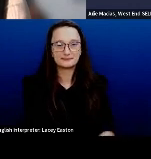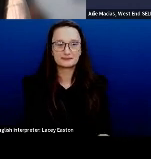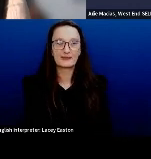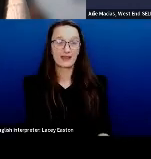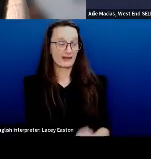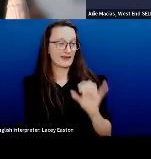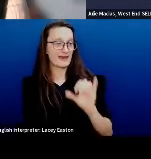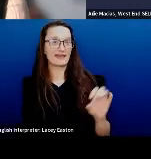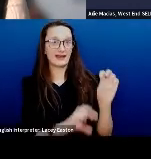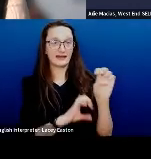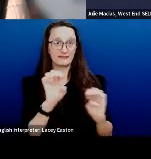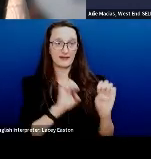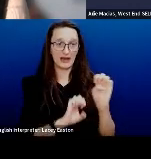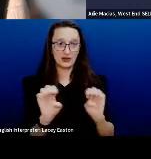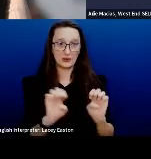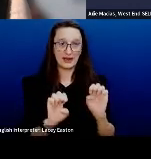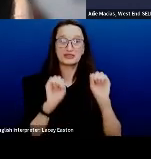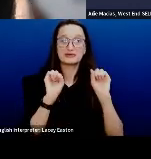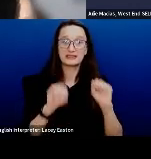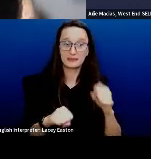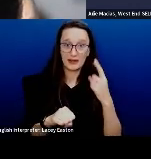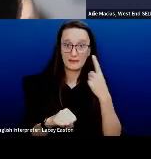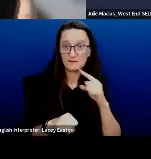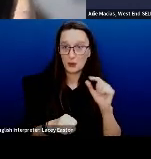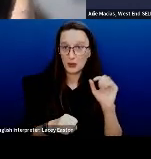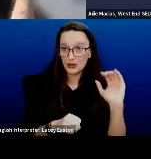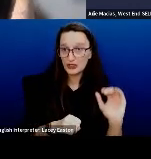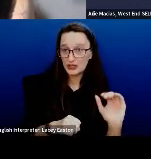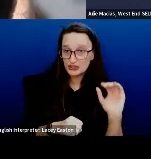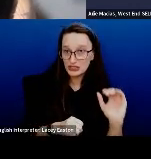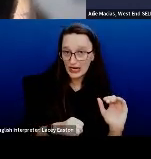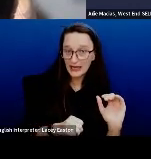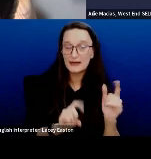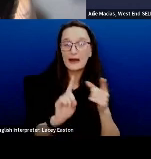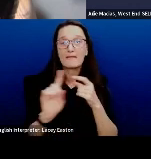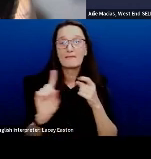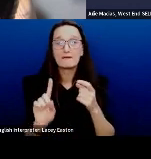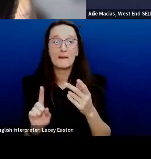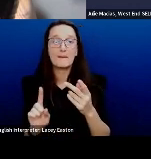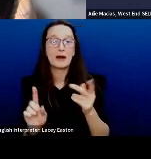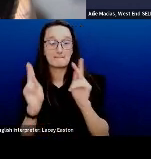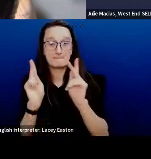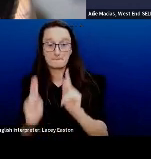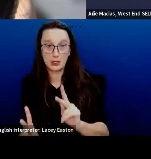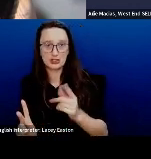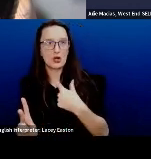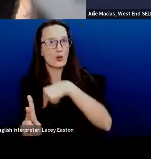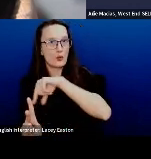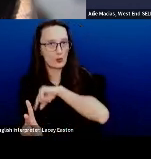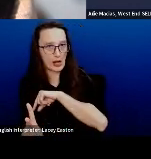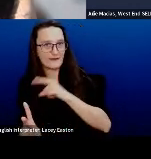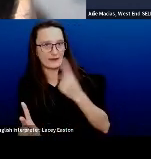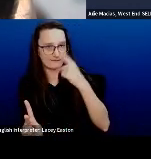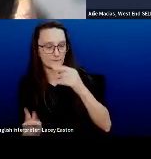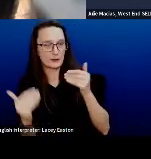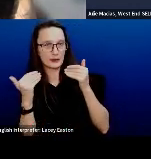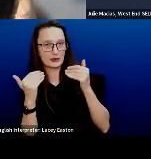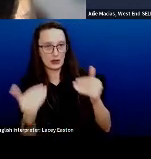puede ser para su hijo porque de una persona calificada para realizar la evaluación a expensas del público